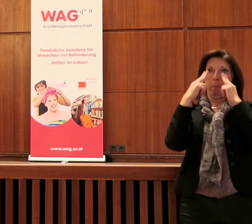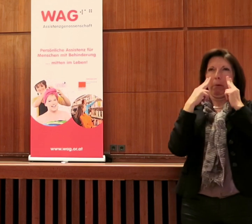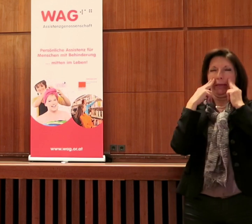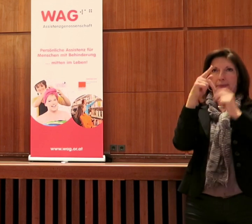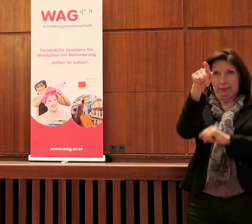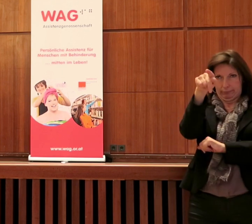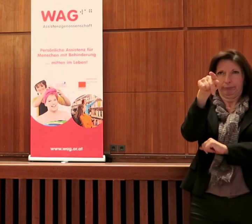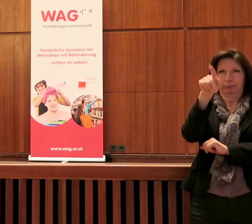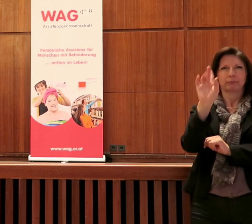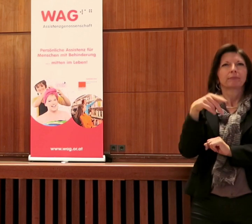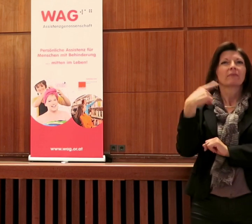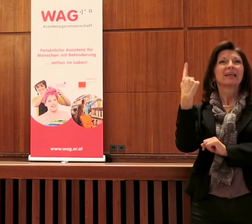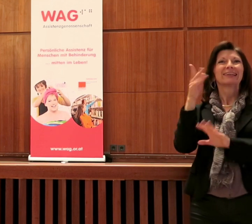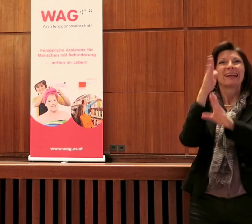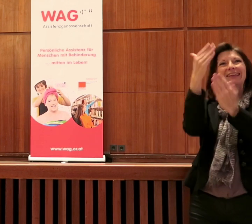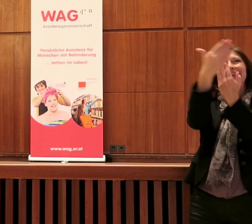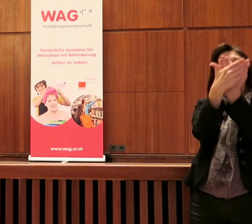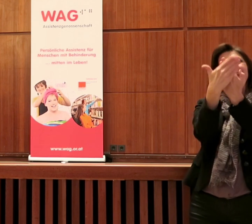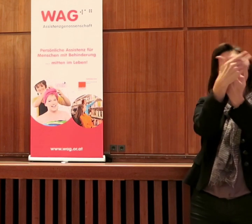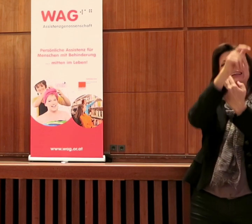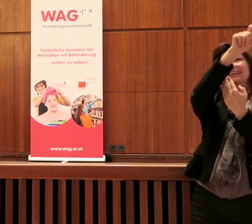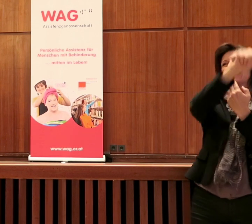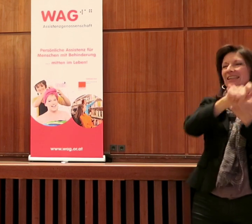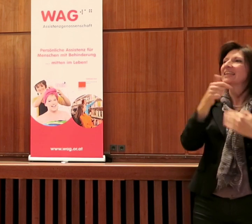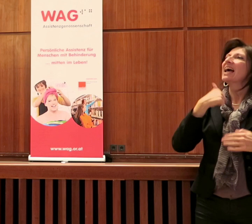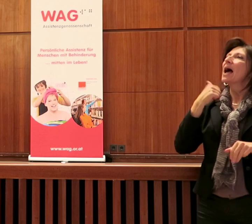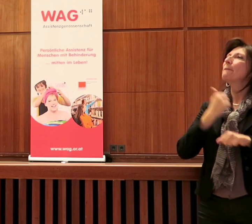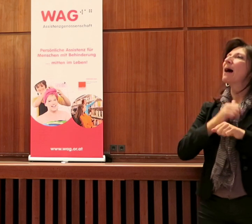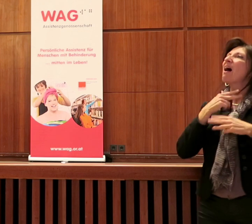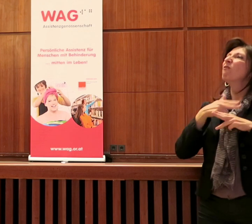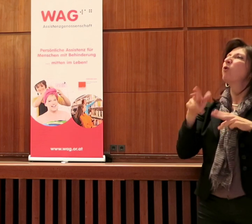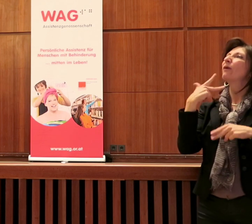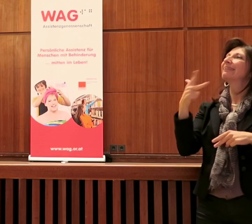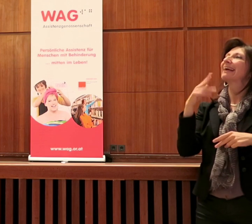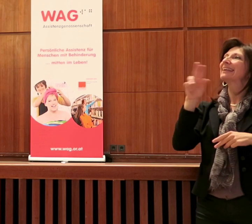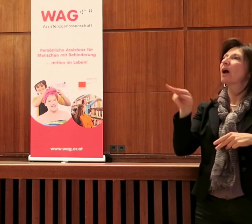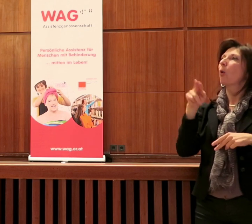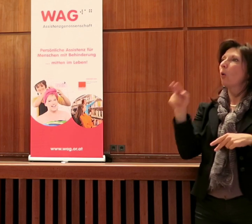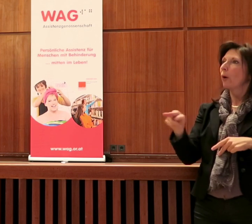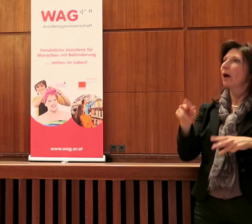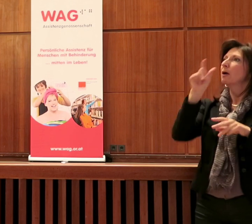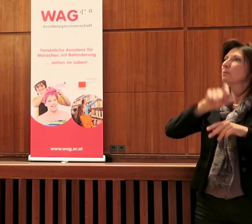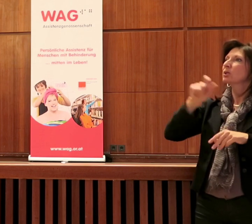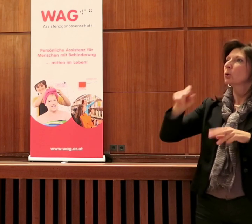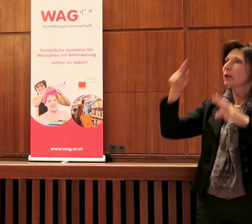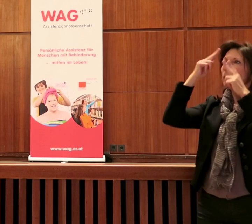Da hört man so eine Stimme im Hintergrund. "Das machen wir für 30€. Wir geben blinden Menschen das Augenlicht zurück."